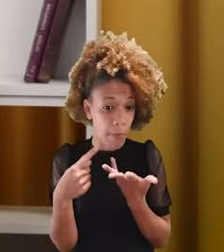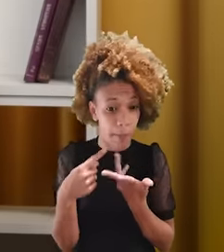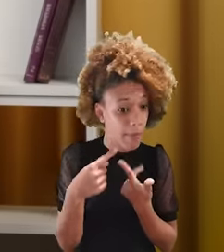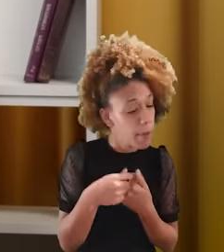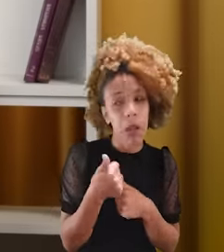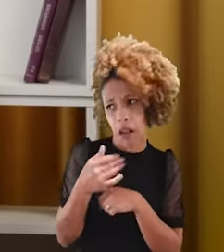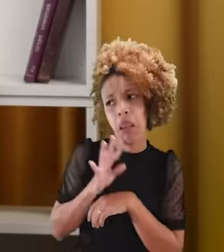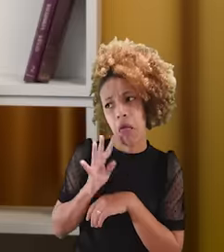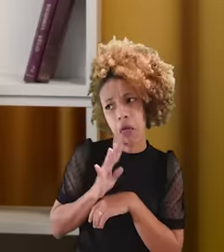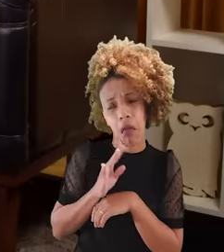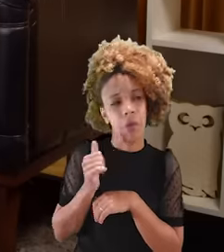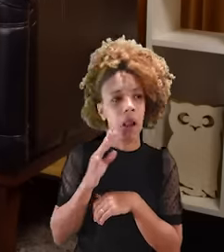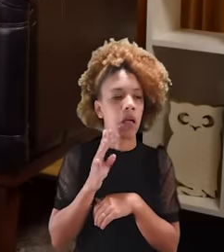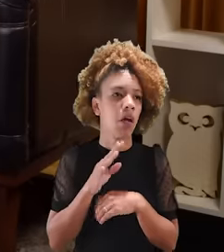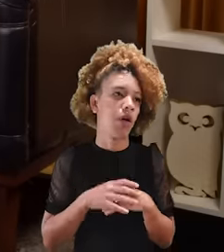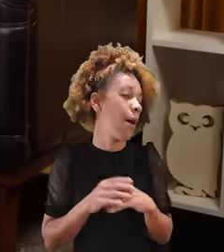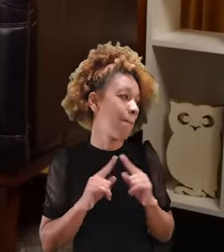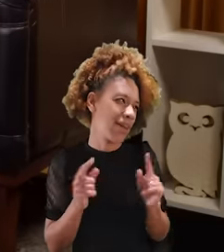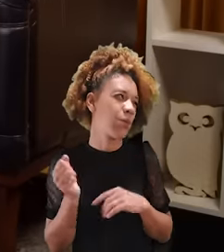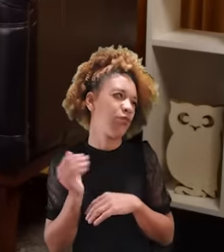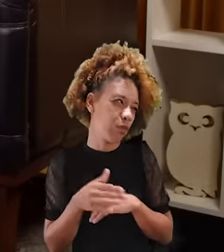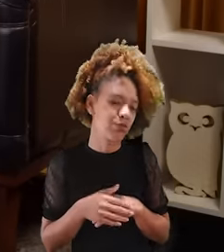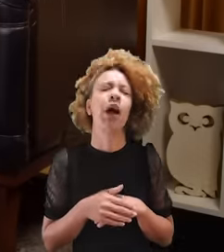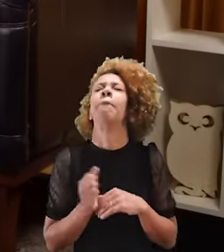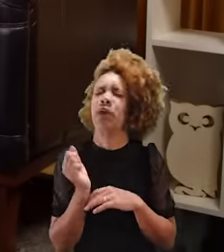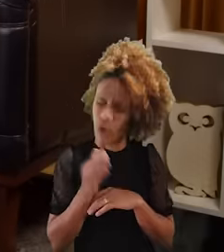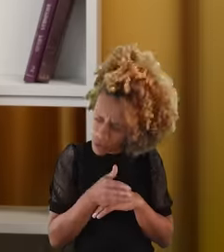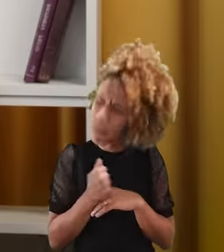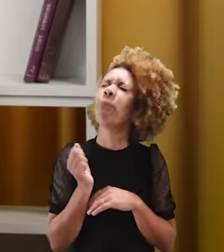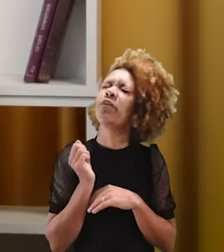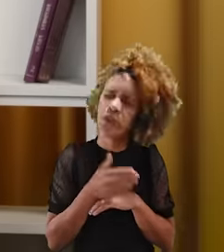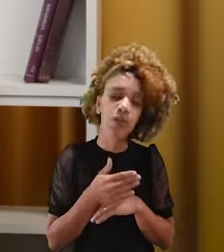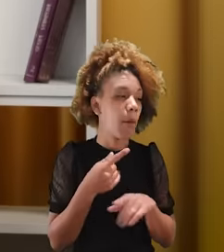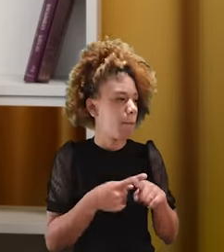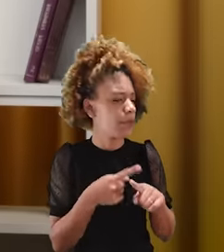eu que eu gostaria legal mas eu me fodo muito muito muito porque às vezes eu falo Pô podia tá